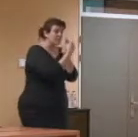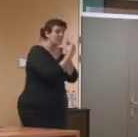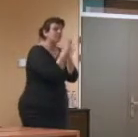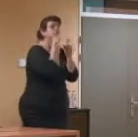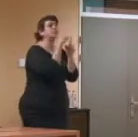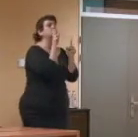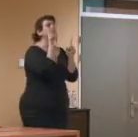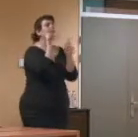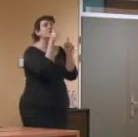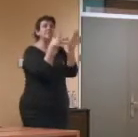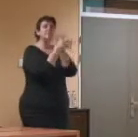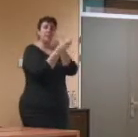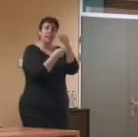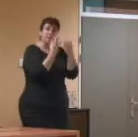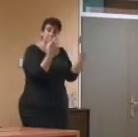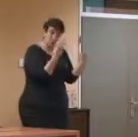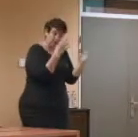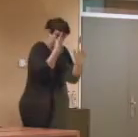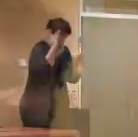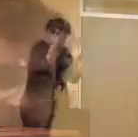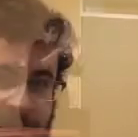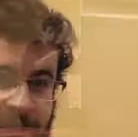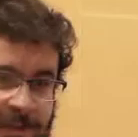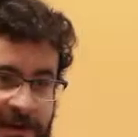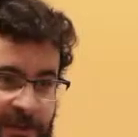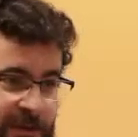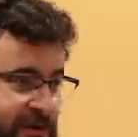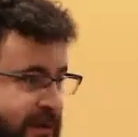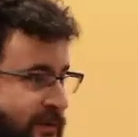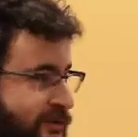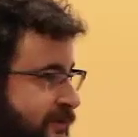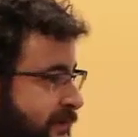de explicar qué has hecho, también de lo que no has hecho y por qué, y ese momento